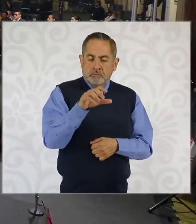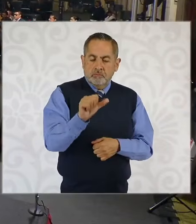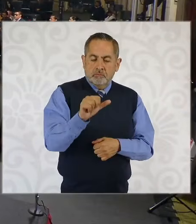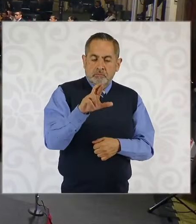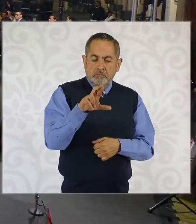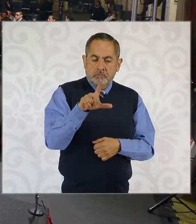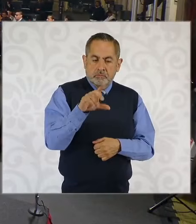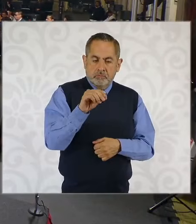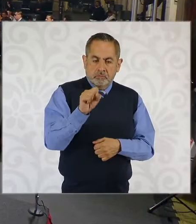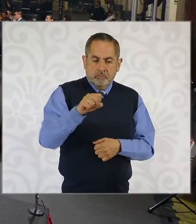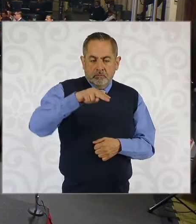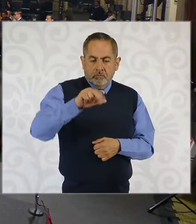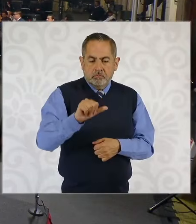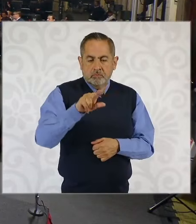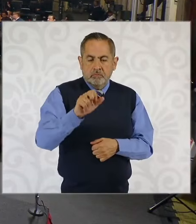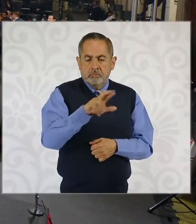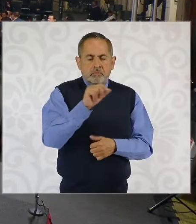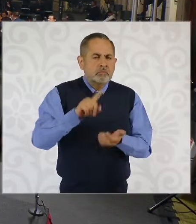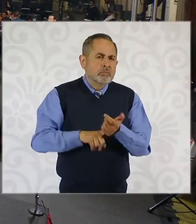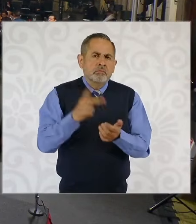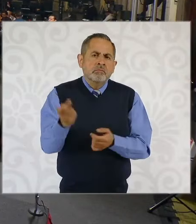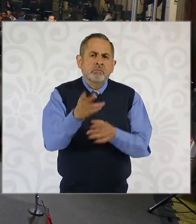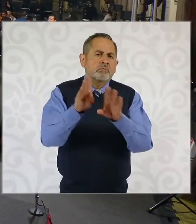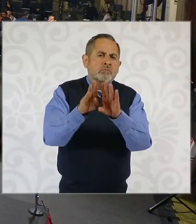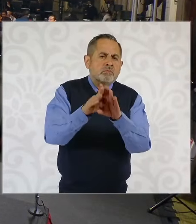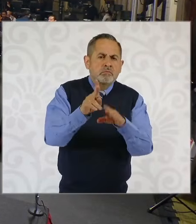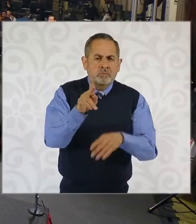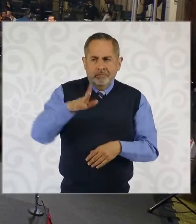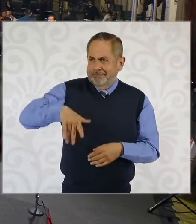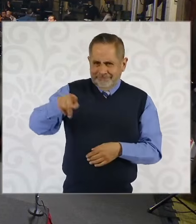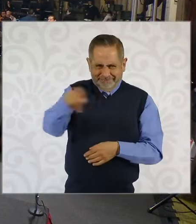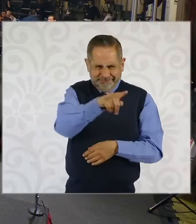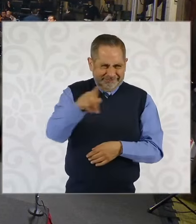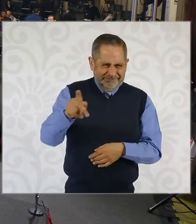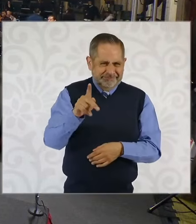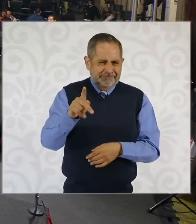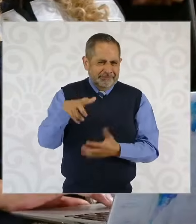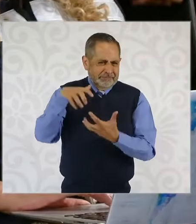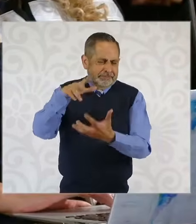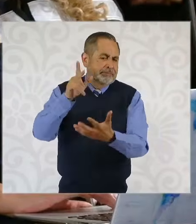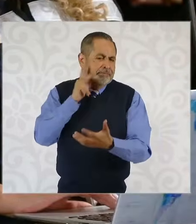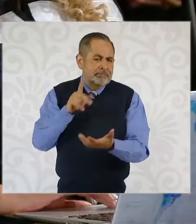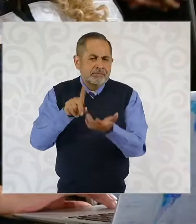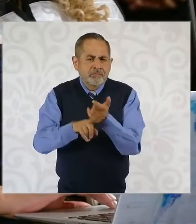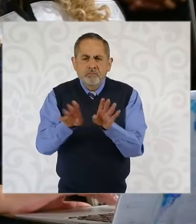manera con este plan presidenta se va a atender la deuda financiera y la deuda a los los proveedores